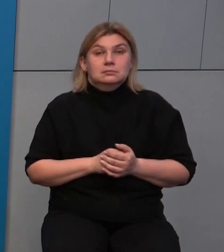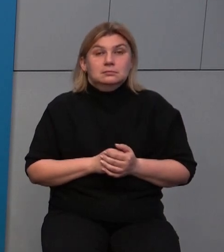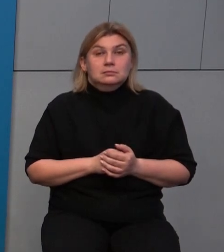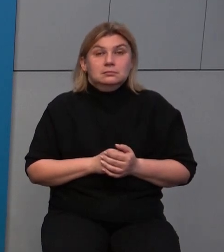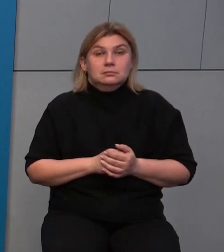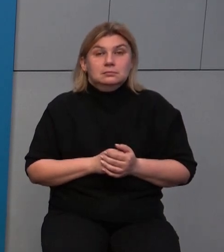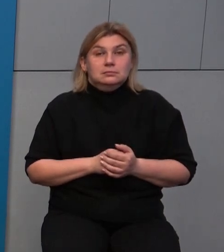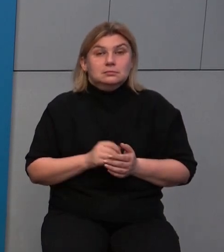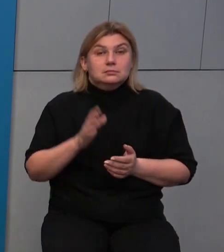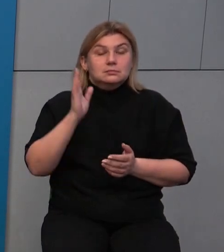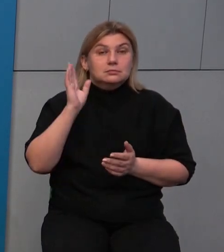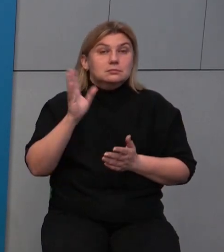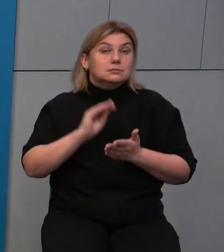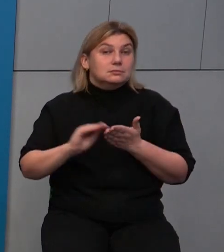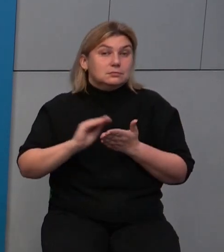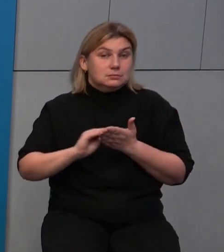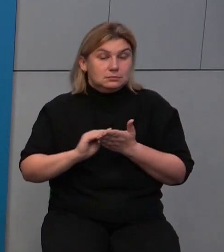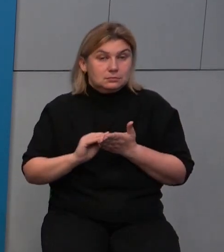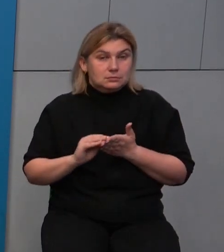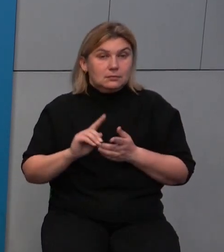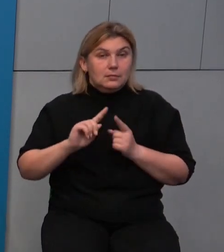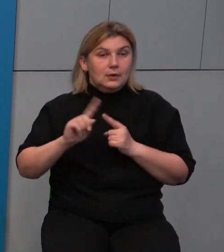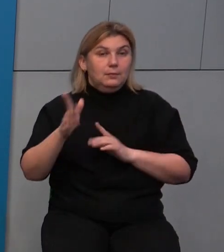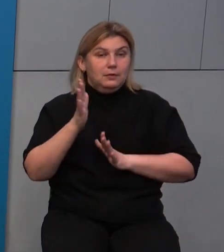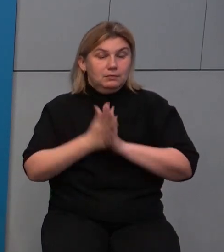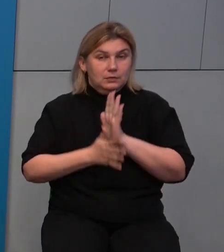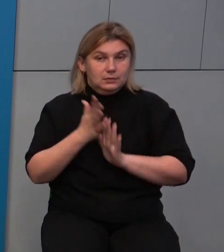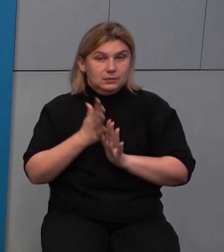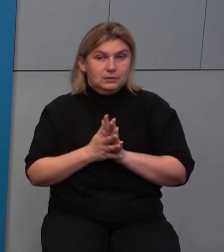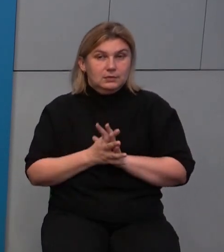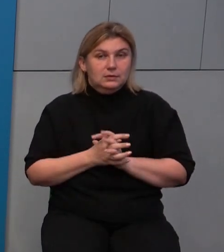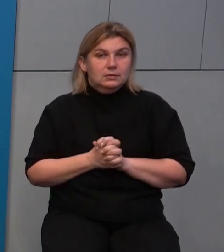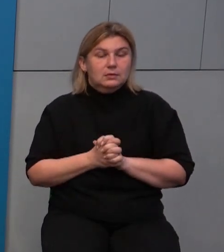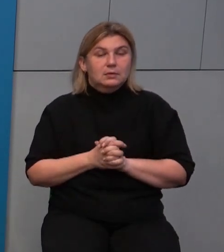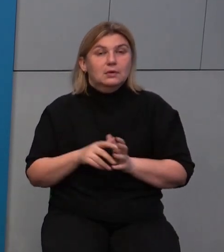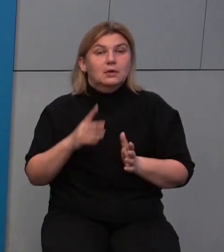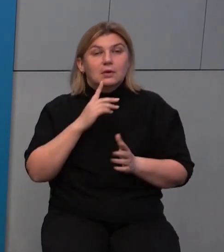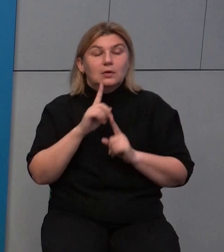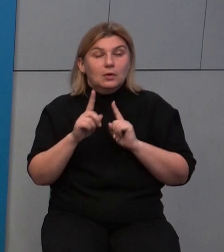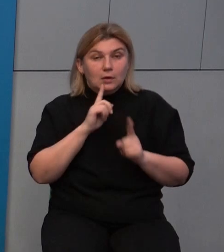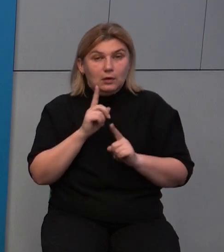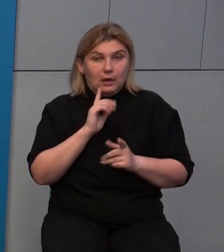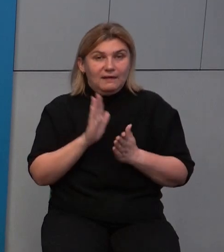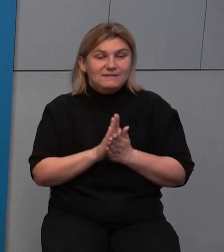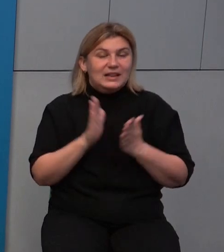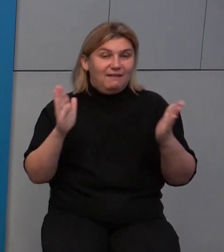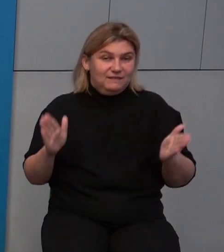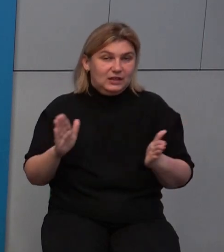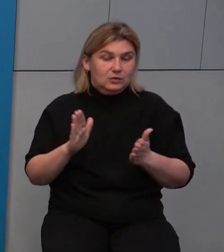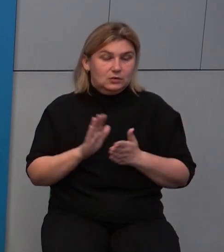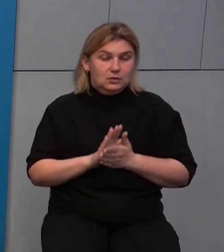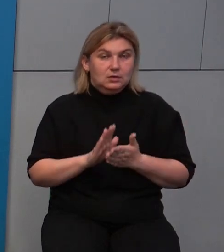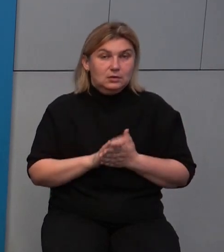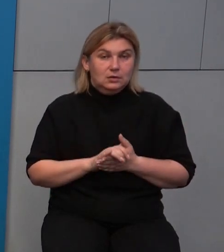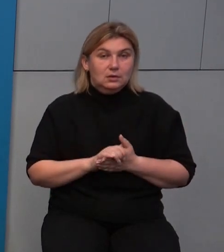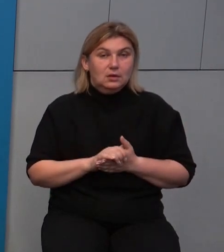I potem napisałam rzeczy powojenne. I znowu miałam rozmowę z wydawnictwem, że właściwie rozdziału, którego brakuje,